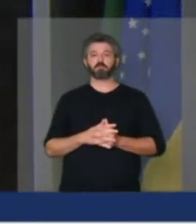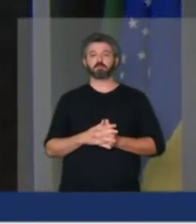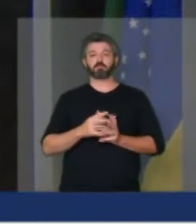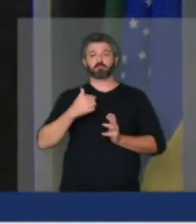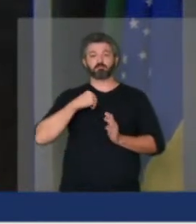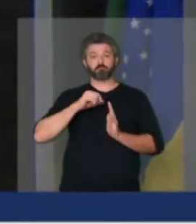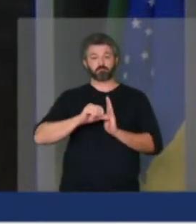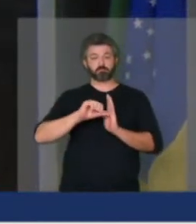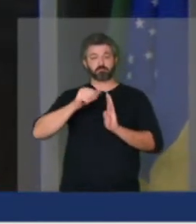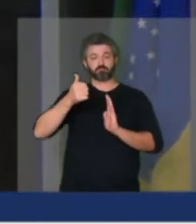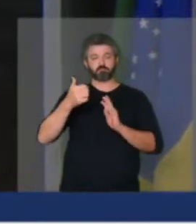O... O NOSSO LÍDER DO GOVERNO RICARDO BARROS, HOJE EU TIVE A